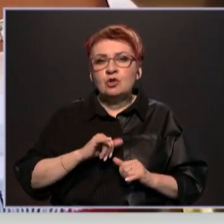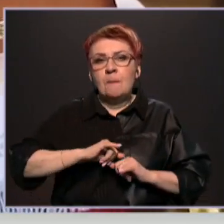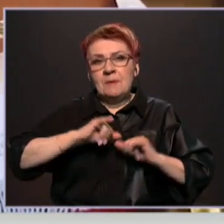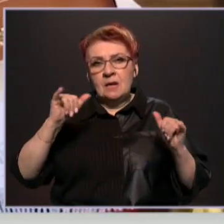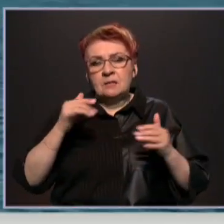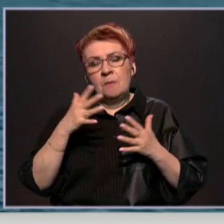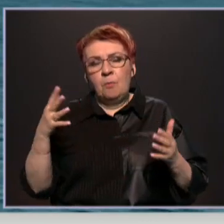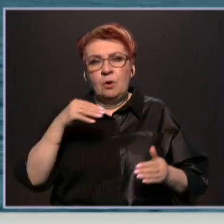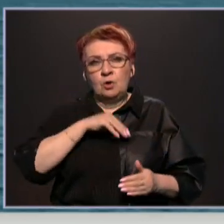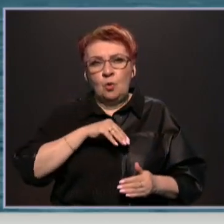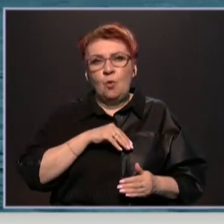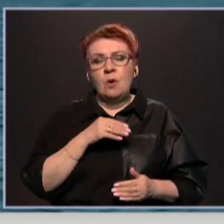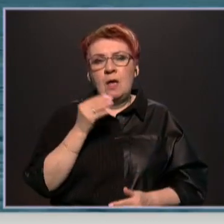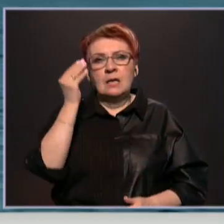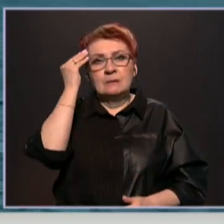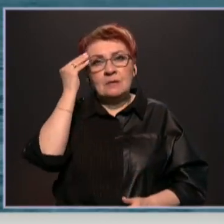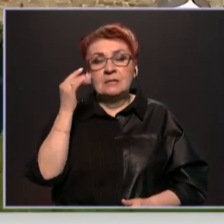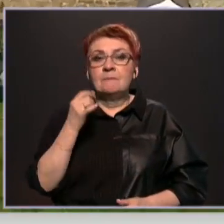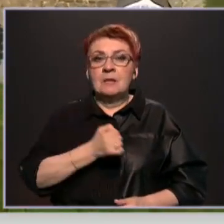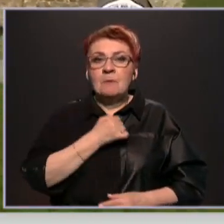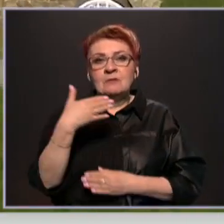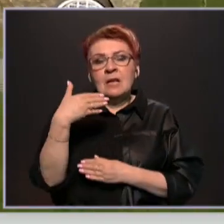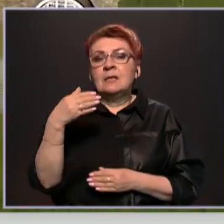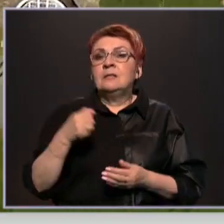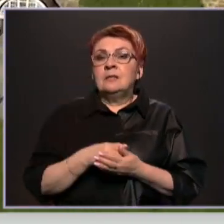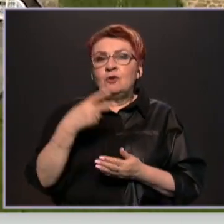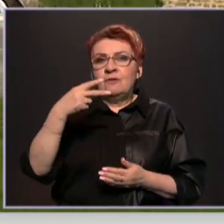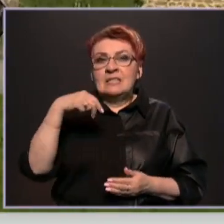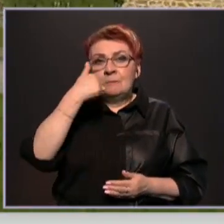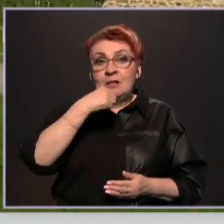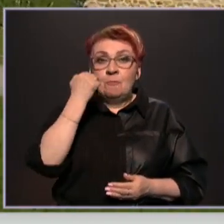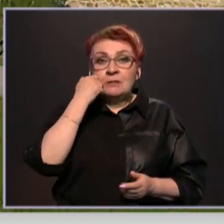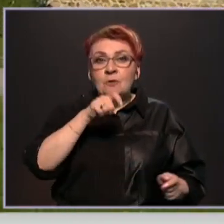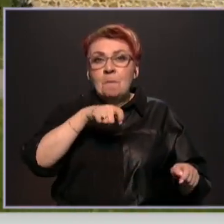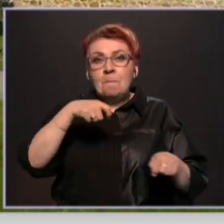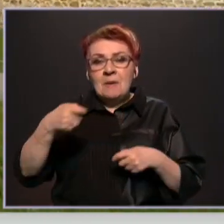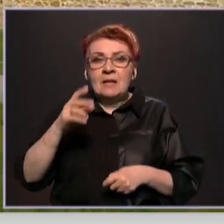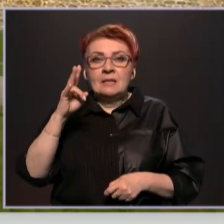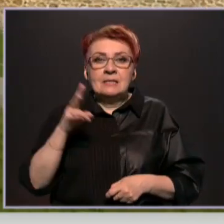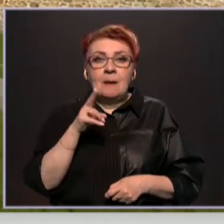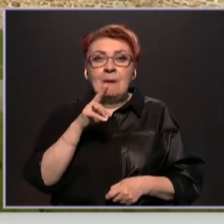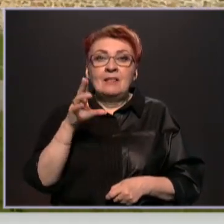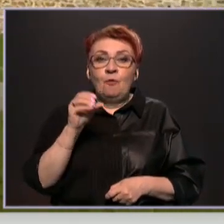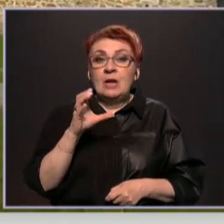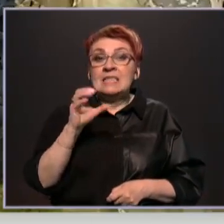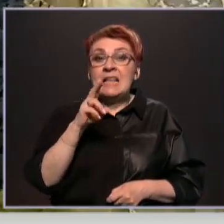более духовное мы с Вами еще в 2020 году в Москву передал настоятель подворья соловецкого монастыря